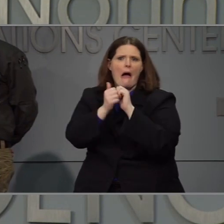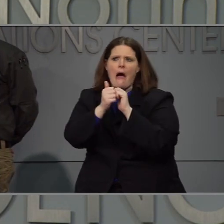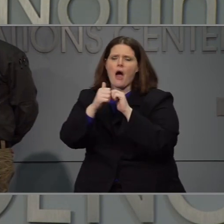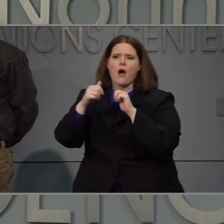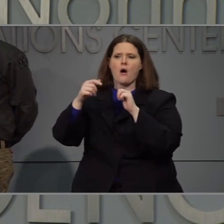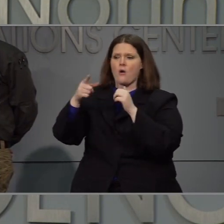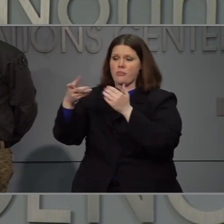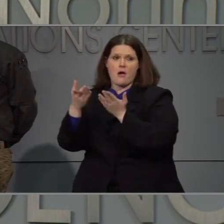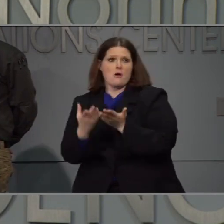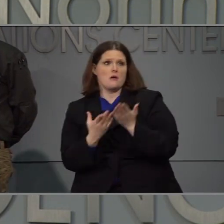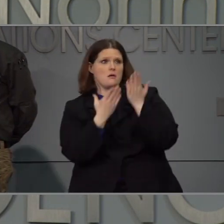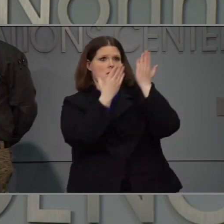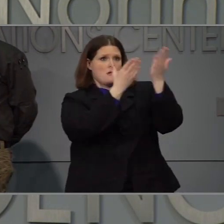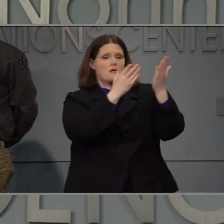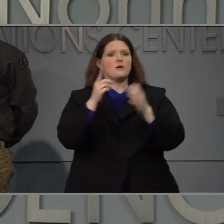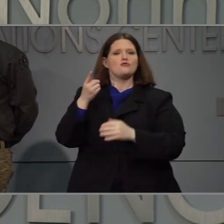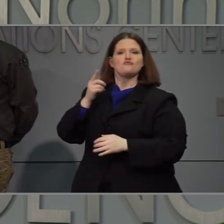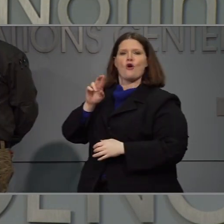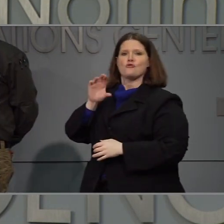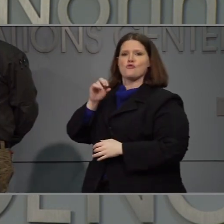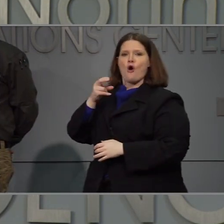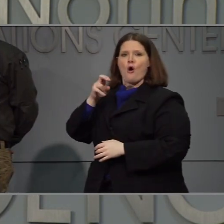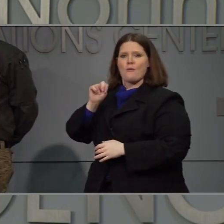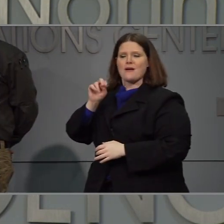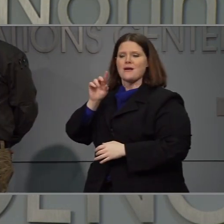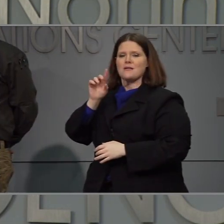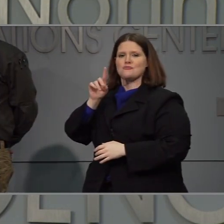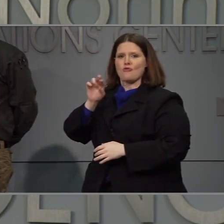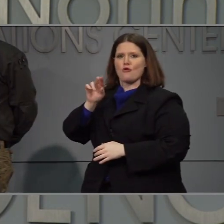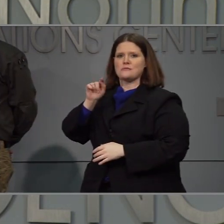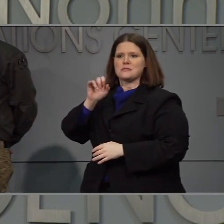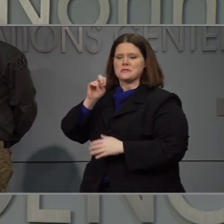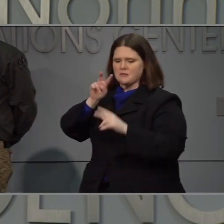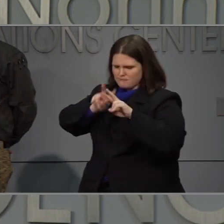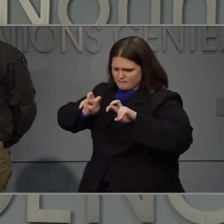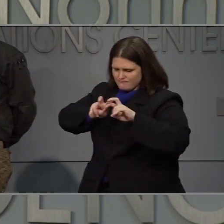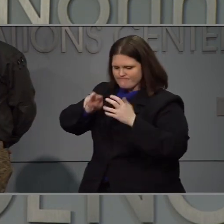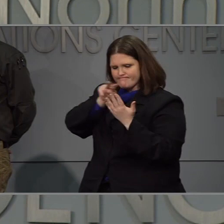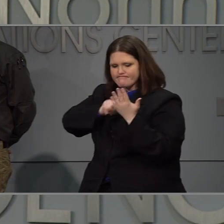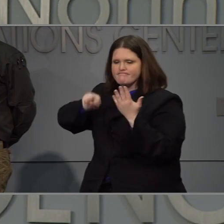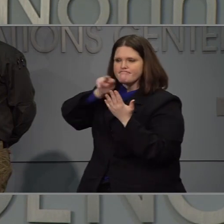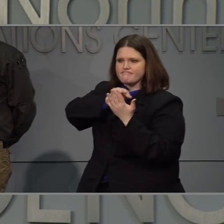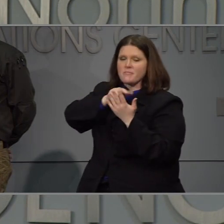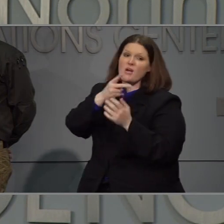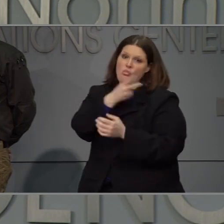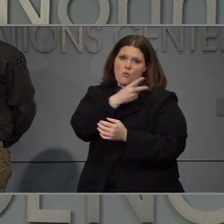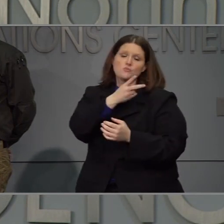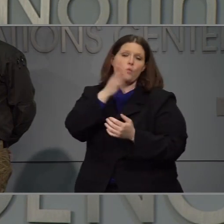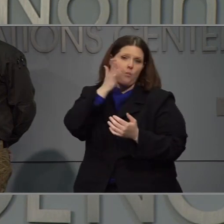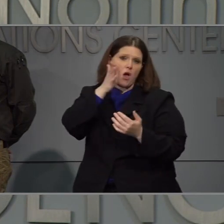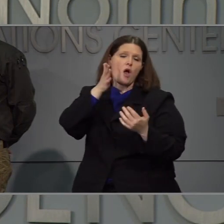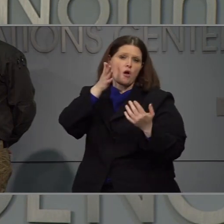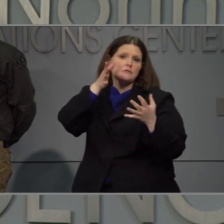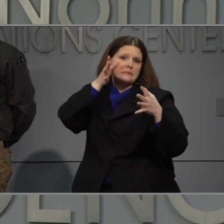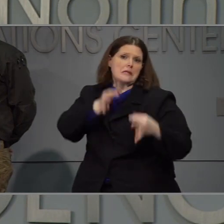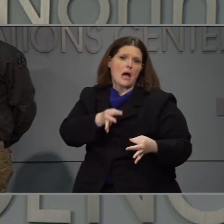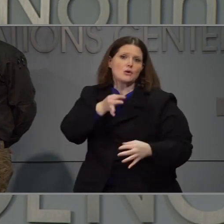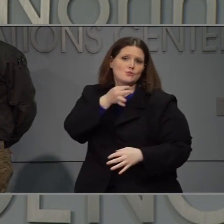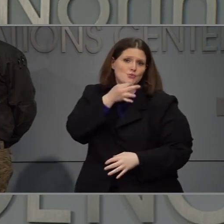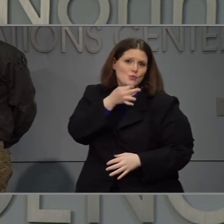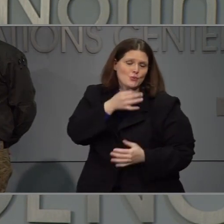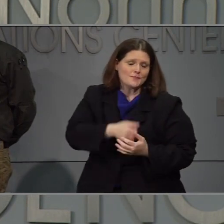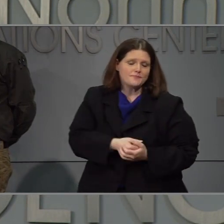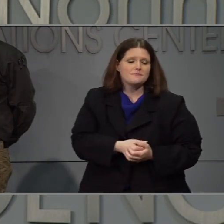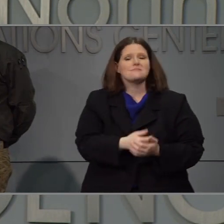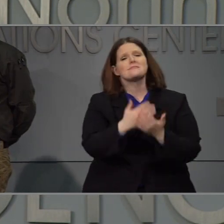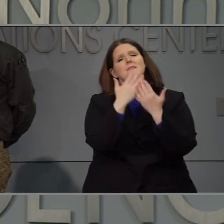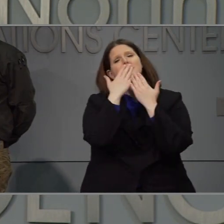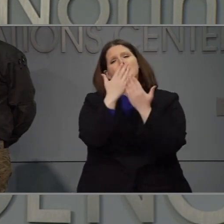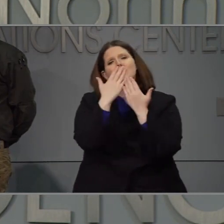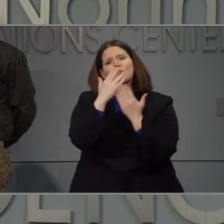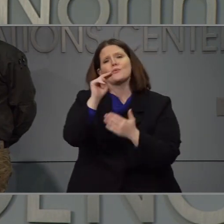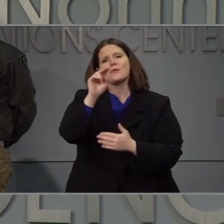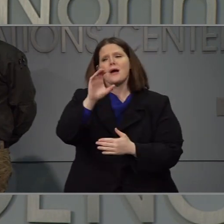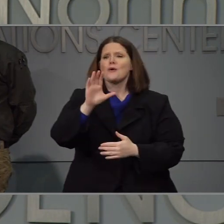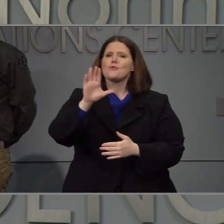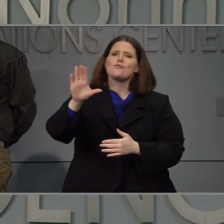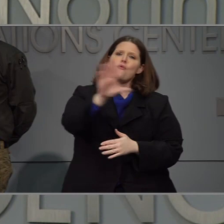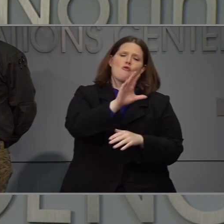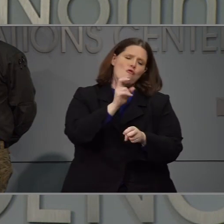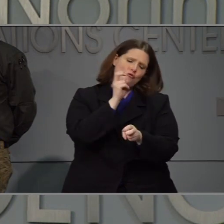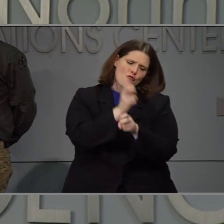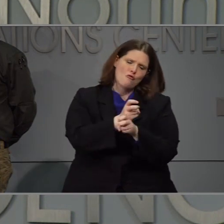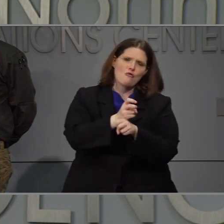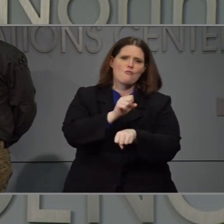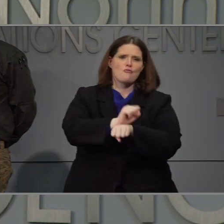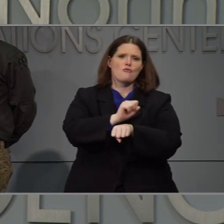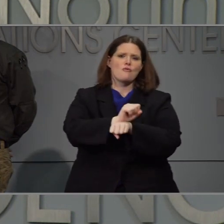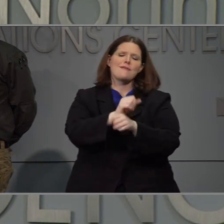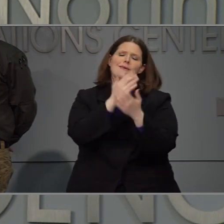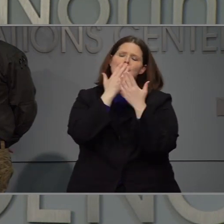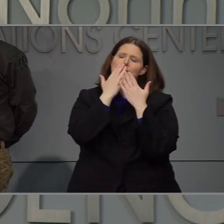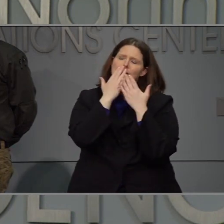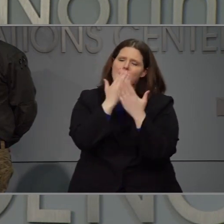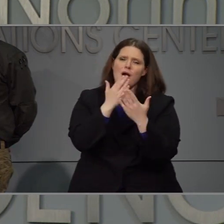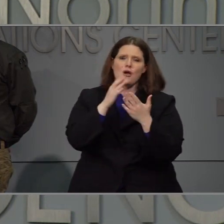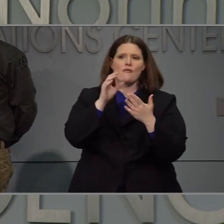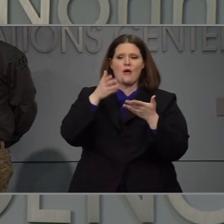funcionar e la pista han.